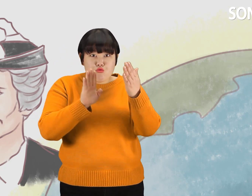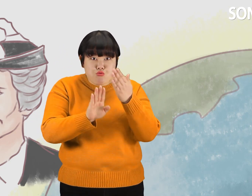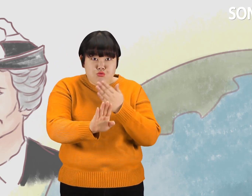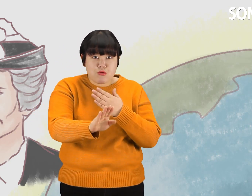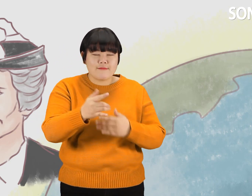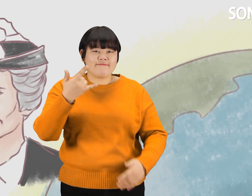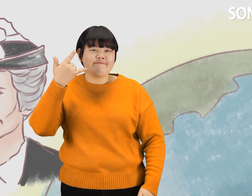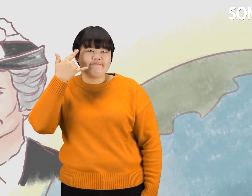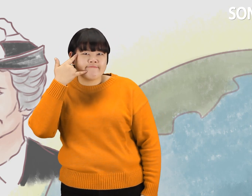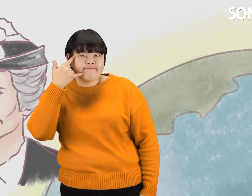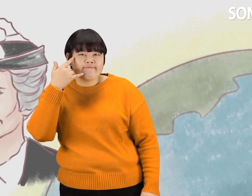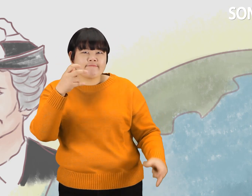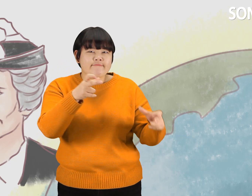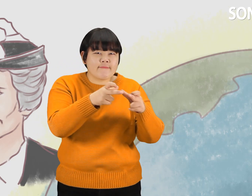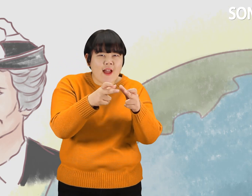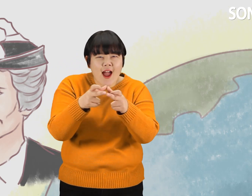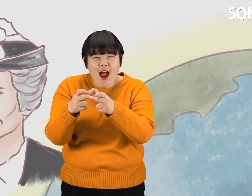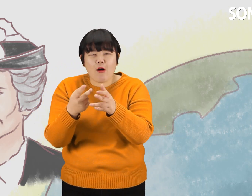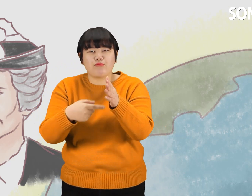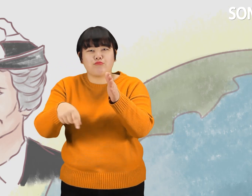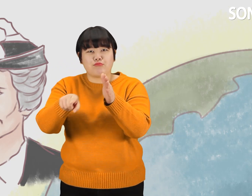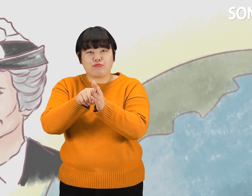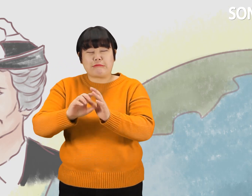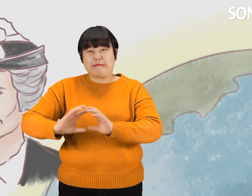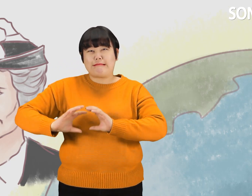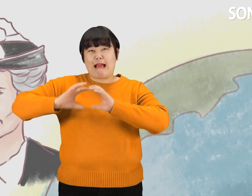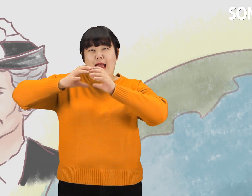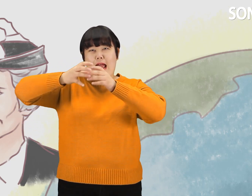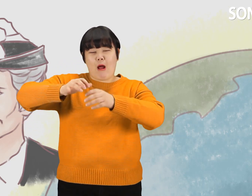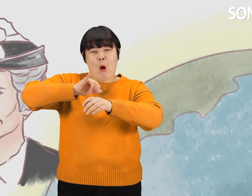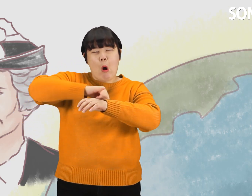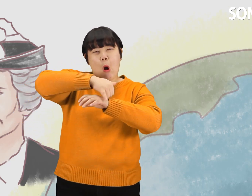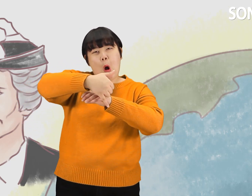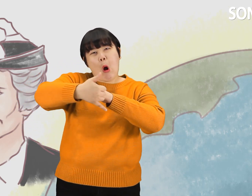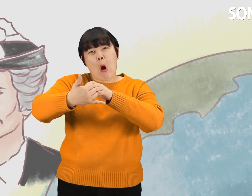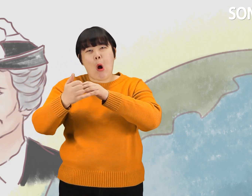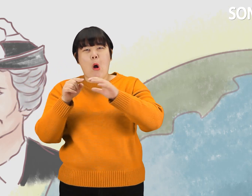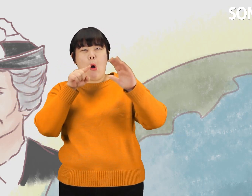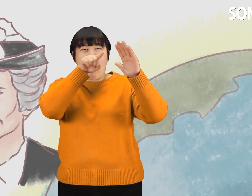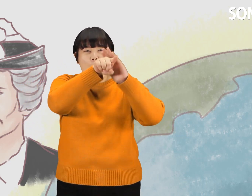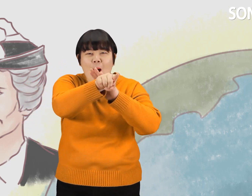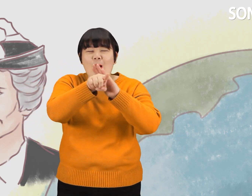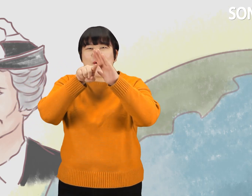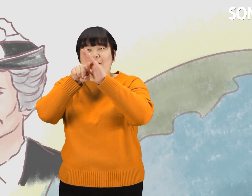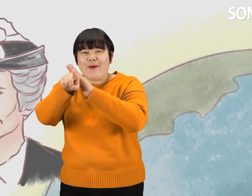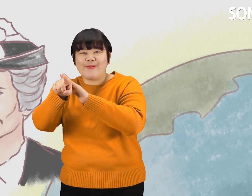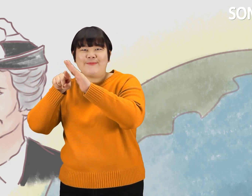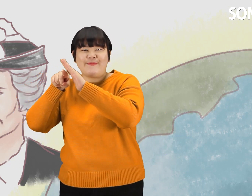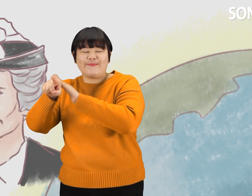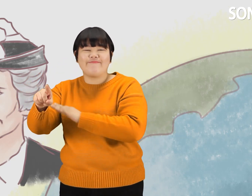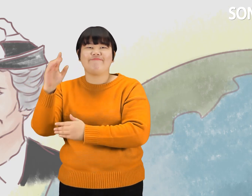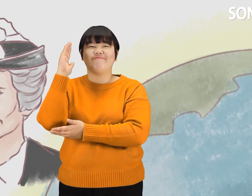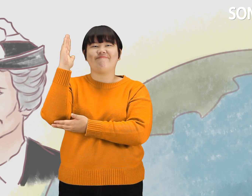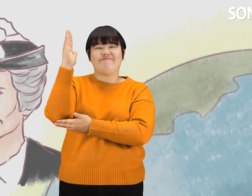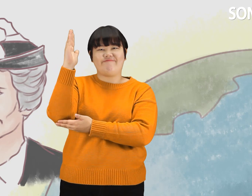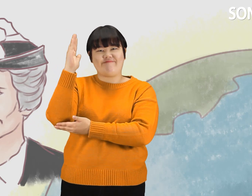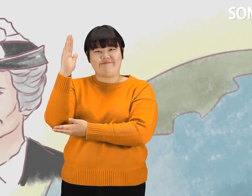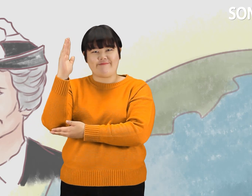その後ヘレンは、体の不自由な人のために、世界の多くの国を訪問しました。